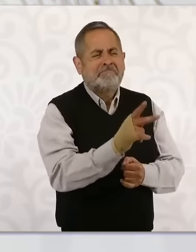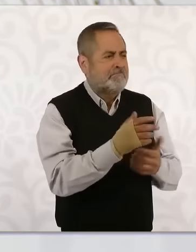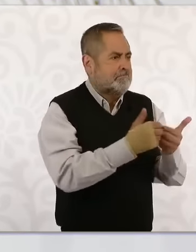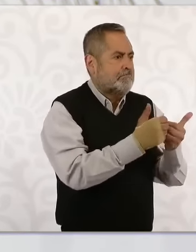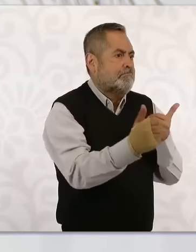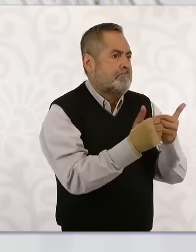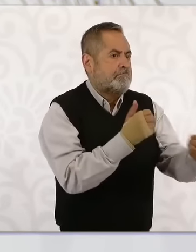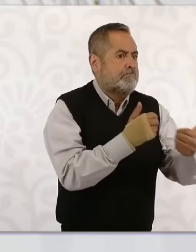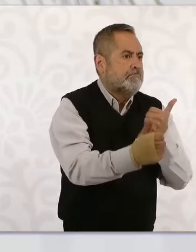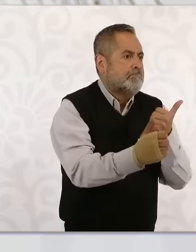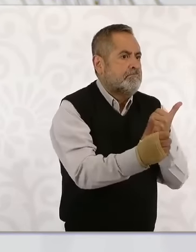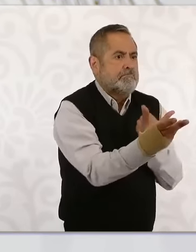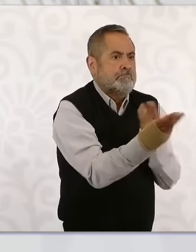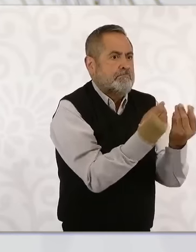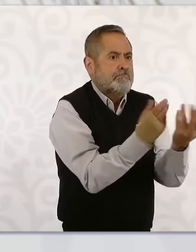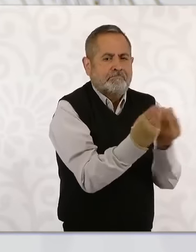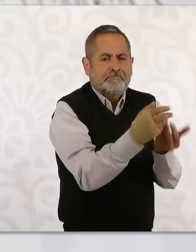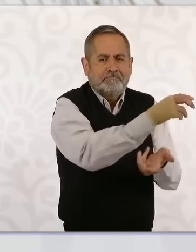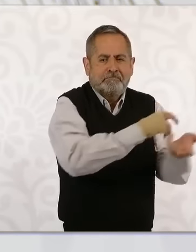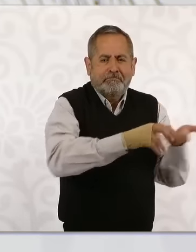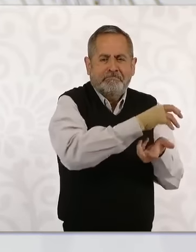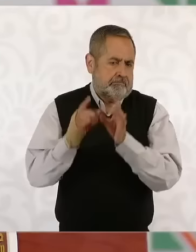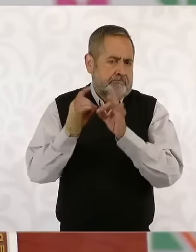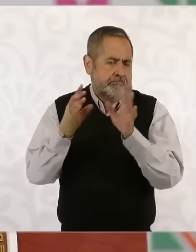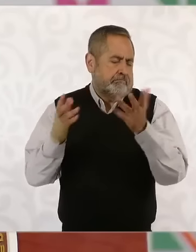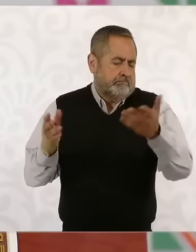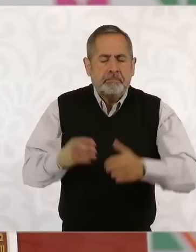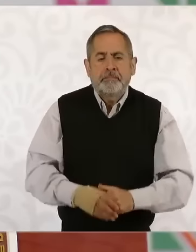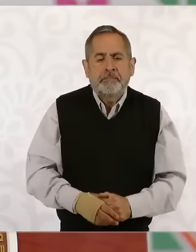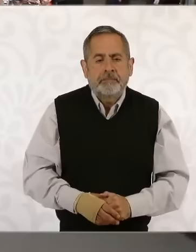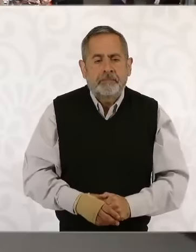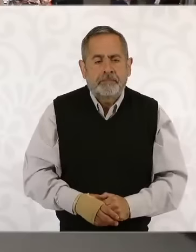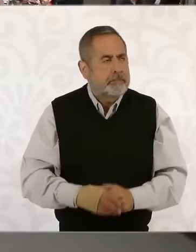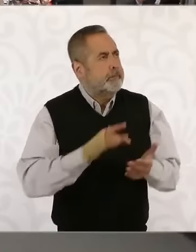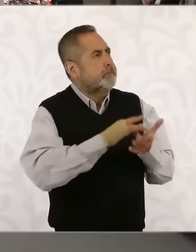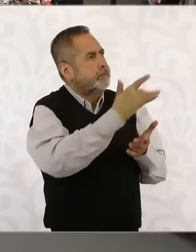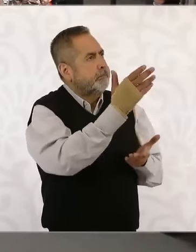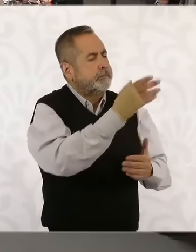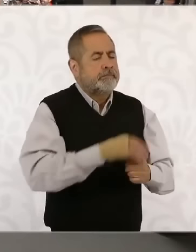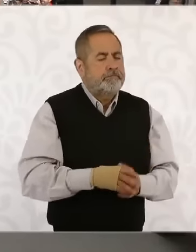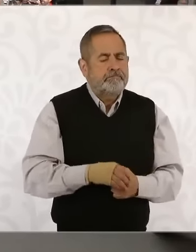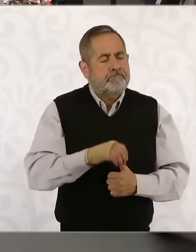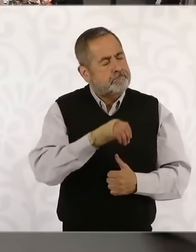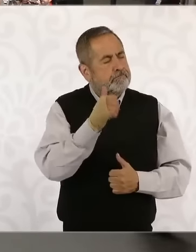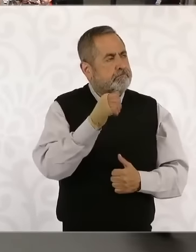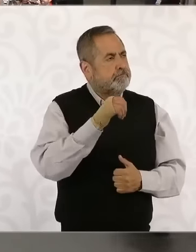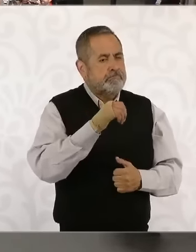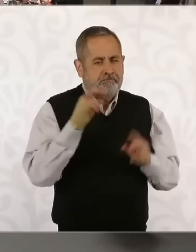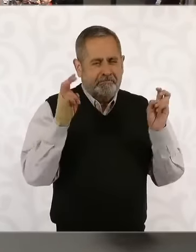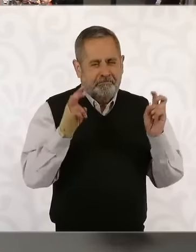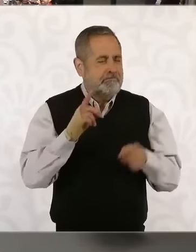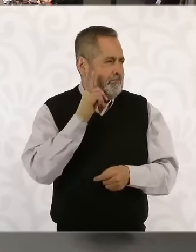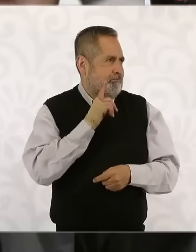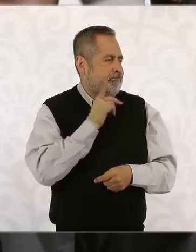y si no que digan lo contrario. Muchas gracias, presidenta. En otro tema, respecto a las reformas